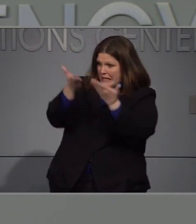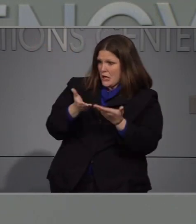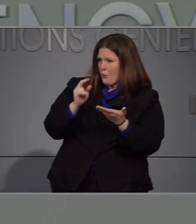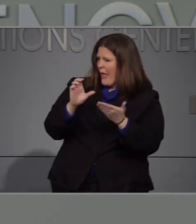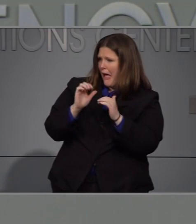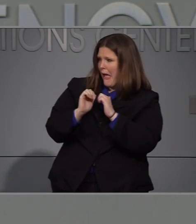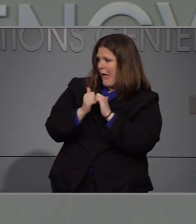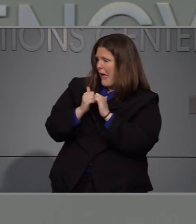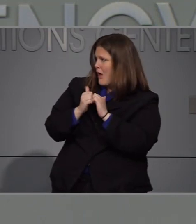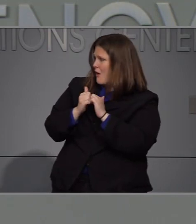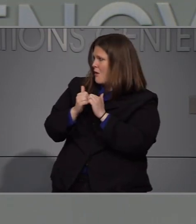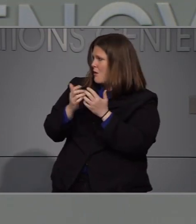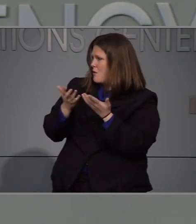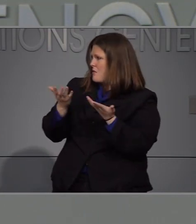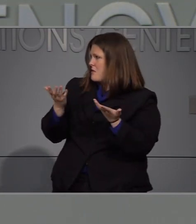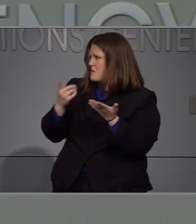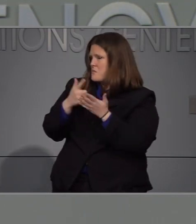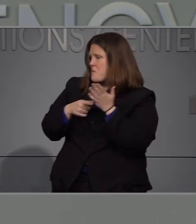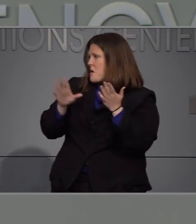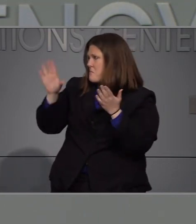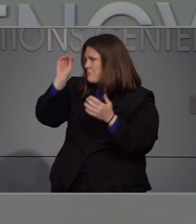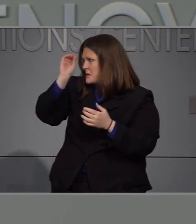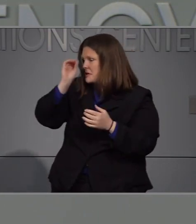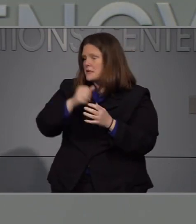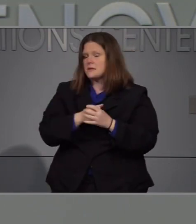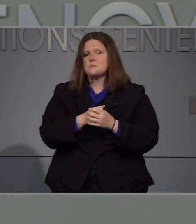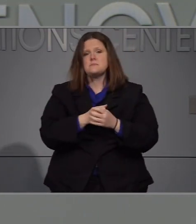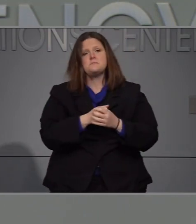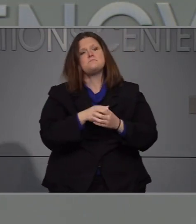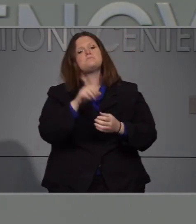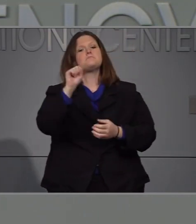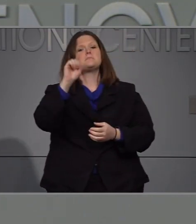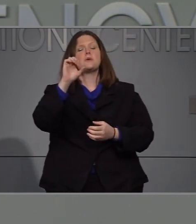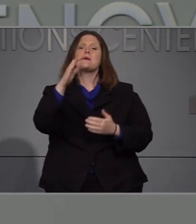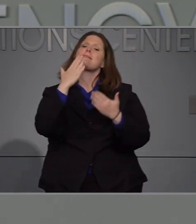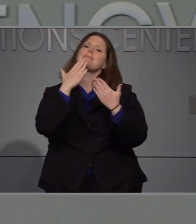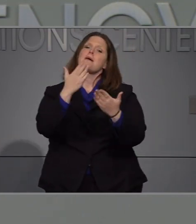y si las personas han leen y luego regresan este estado respuesta. Gracias por la